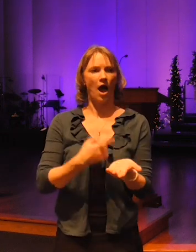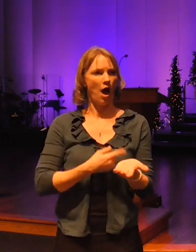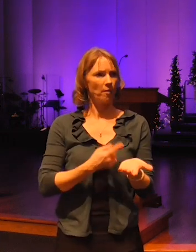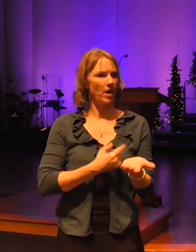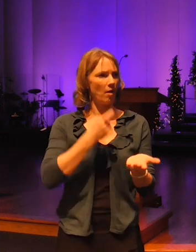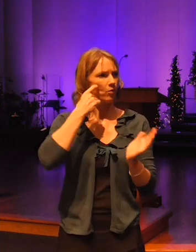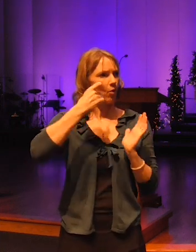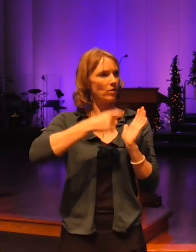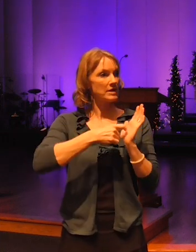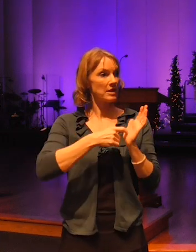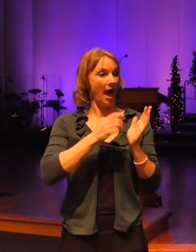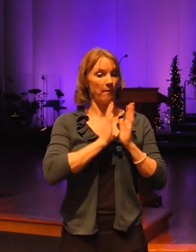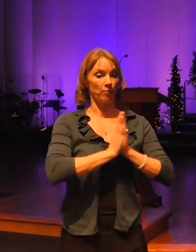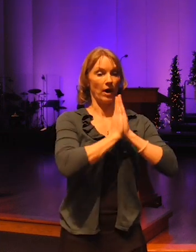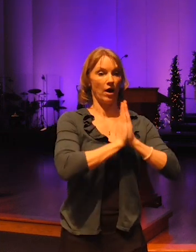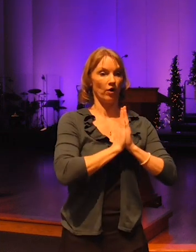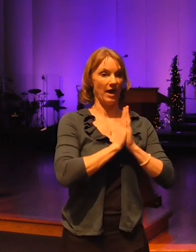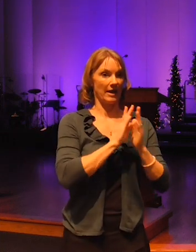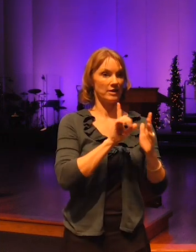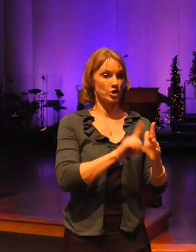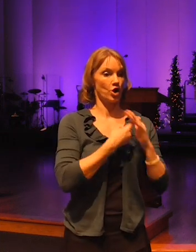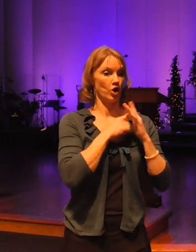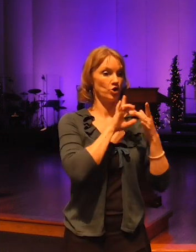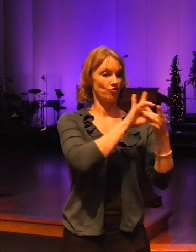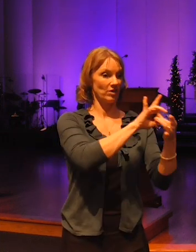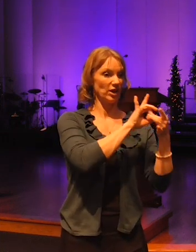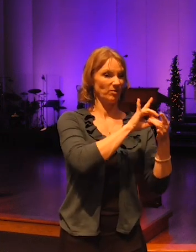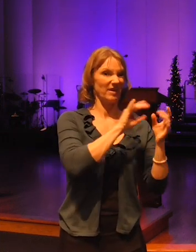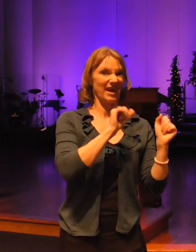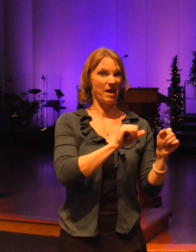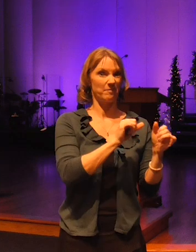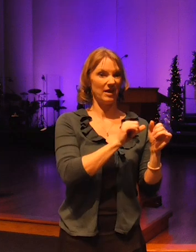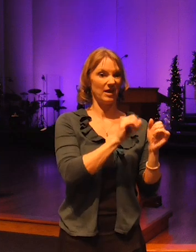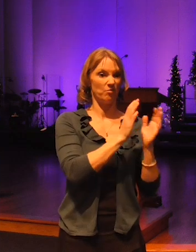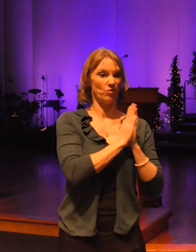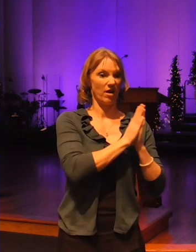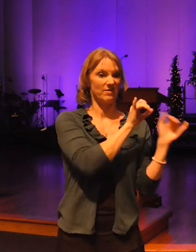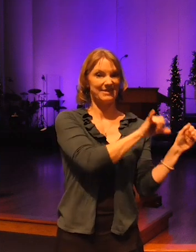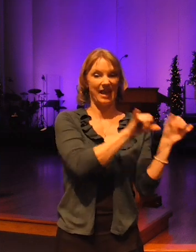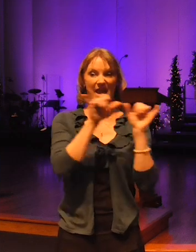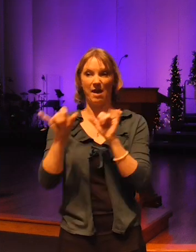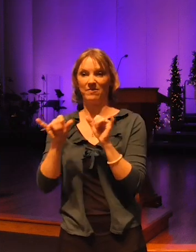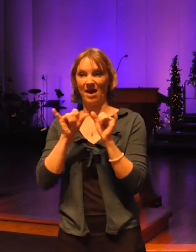la relación puede ser la misma oración que te saca de ella que la misma oración que te trae? usted